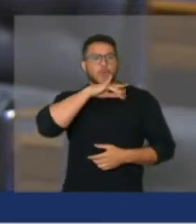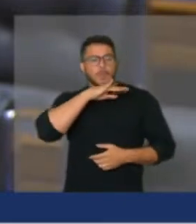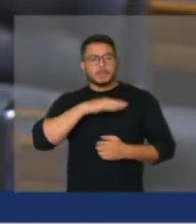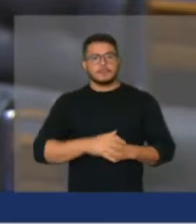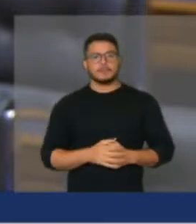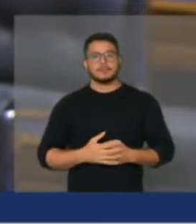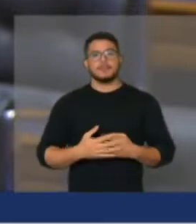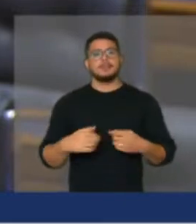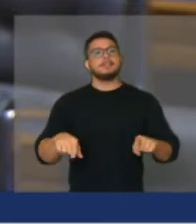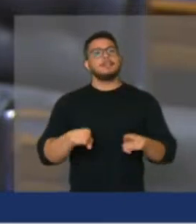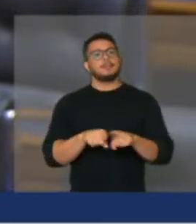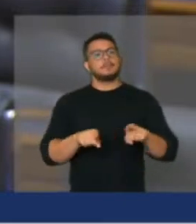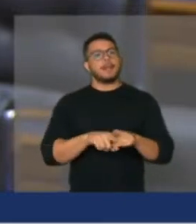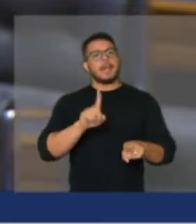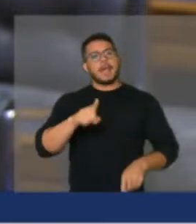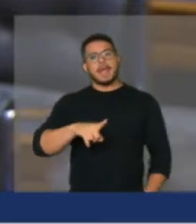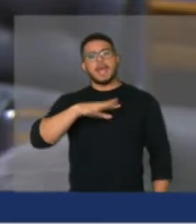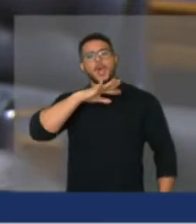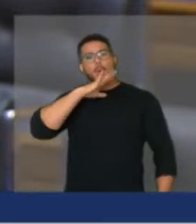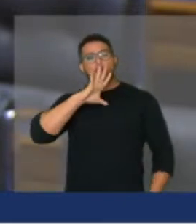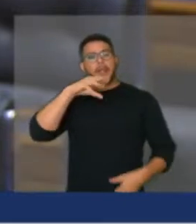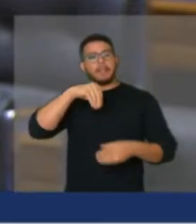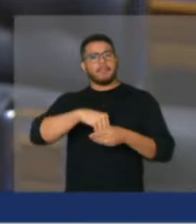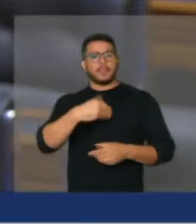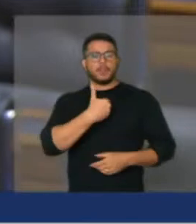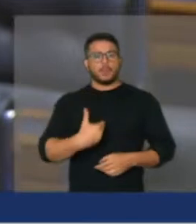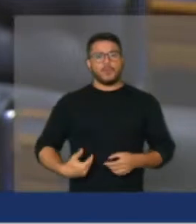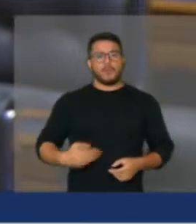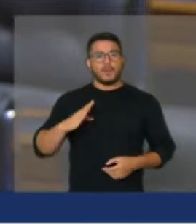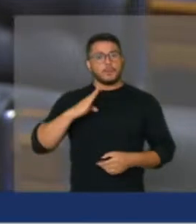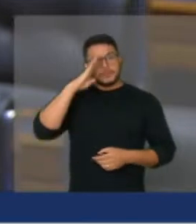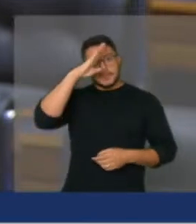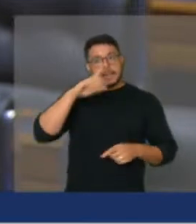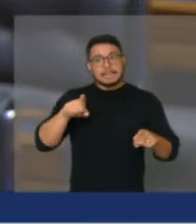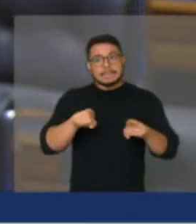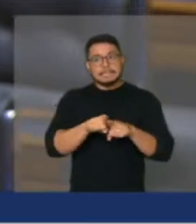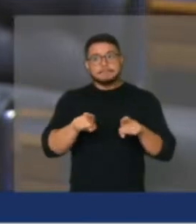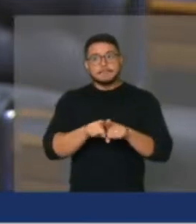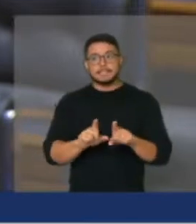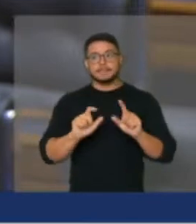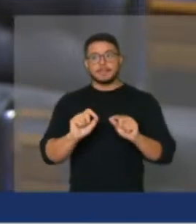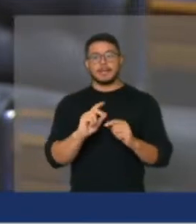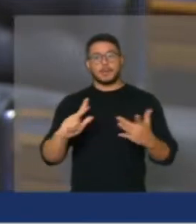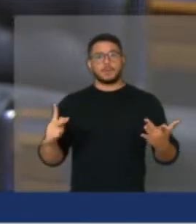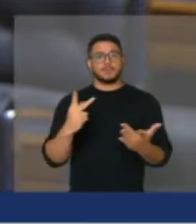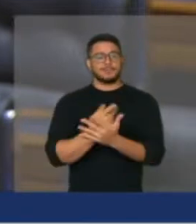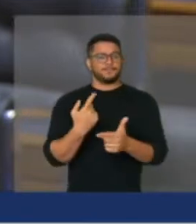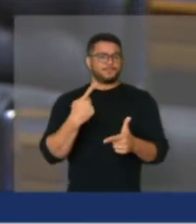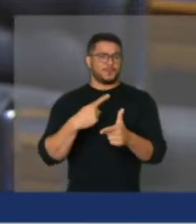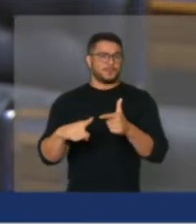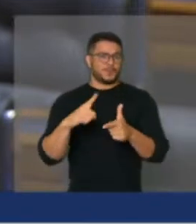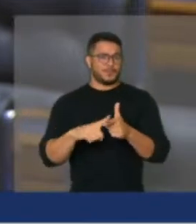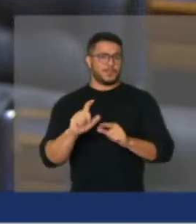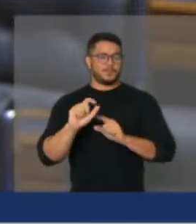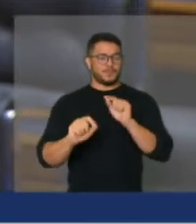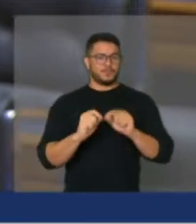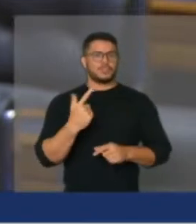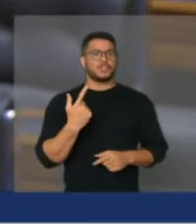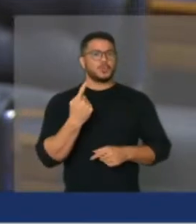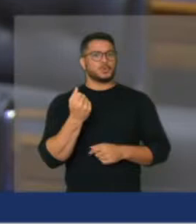NESSE MOMENTO, SURGE AINDA... ESSA QUESTÃO DOS RECURSOS QUE NÃO FORAM DECLARADOS NO EXTERIOR. ESTÁ NA HORA DO MINISTRO PAULO GUEDES SAIR DO GOVERNO. PARA BEM DA